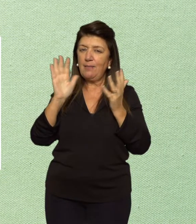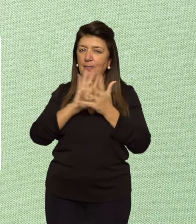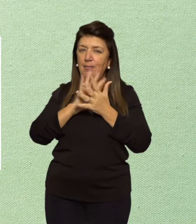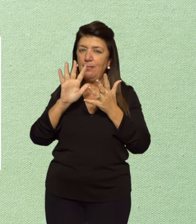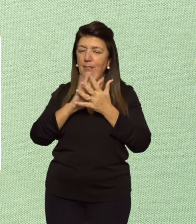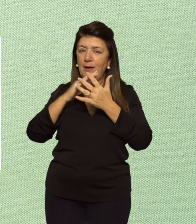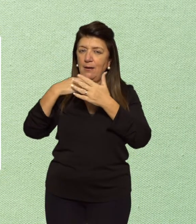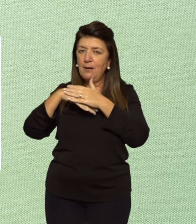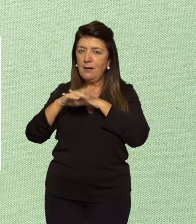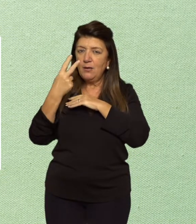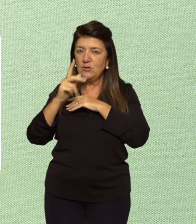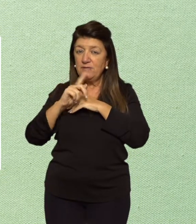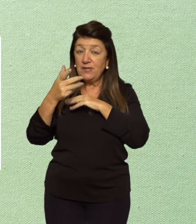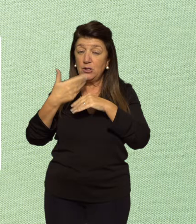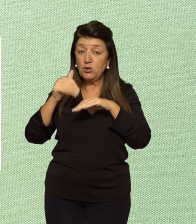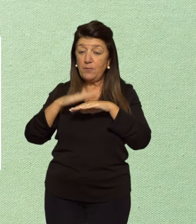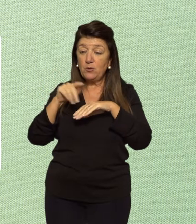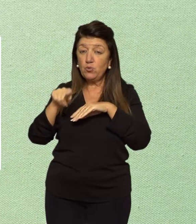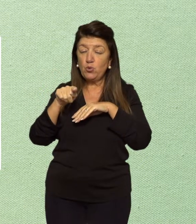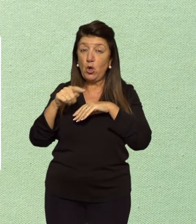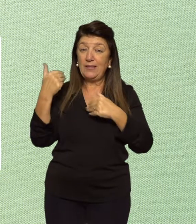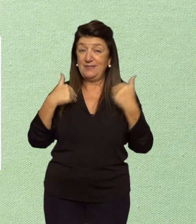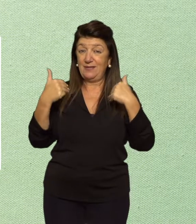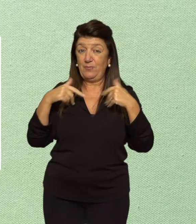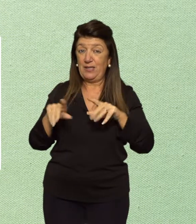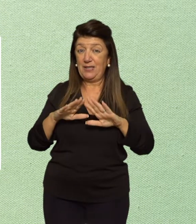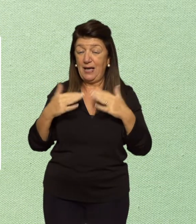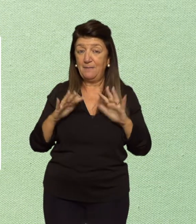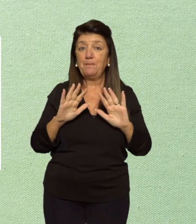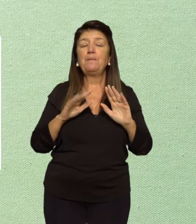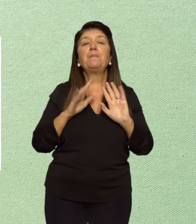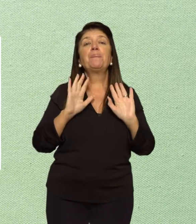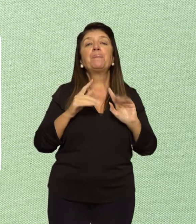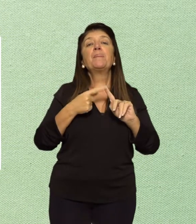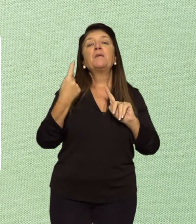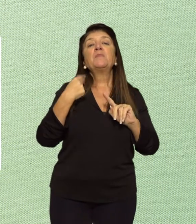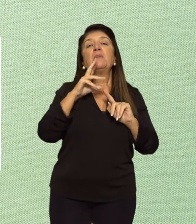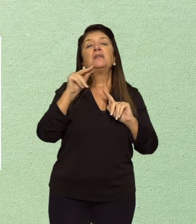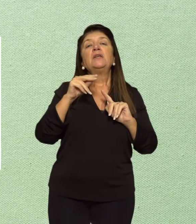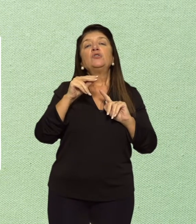disabilità. Prima accennavo al fatto che il 'Fior di Loto' si rivolge anche agli uomini con disabilità